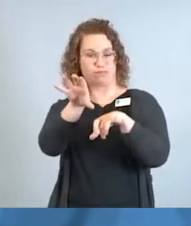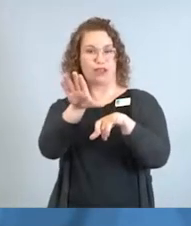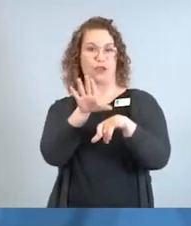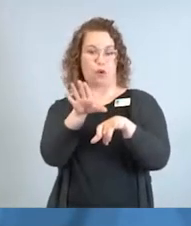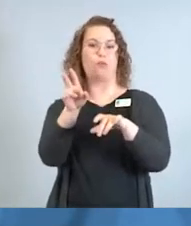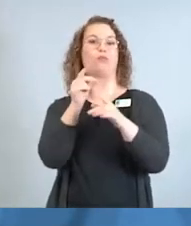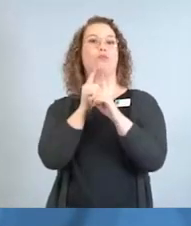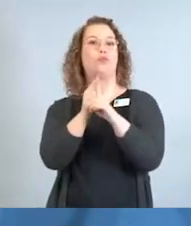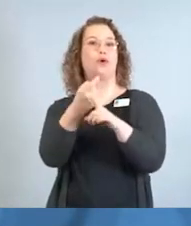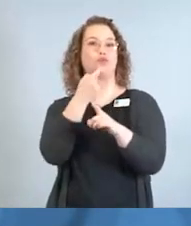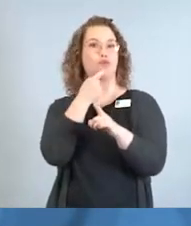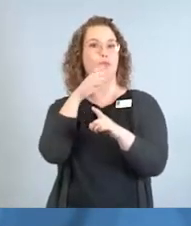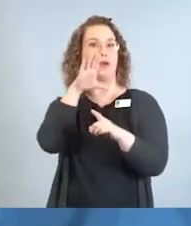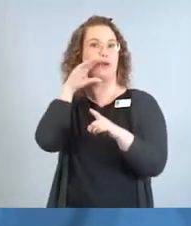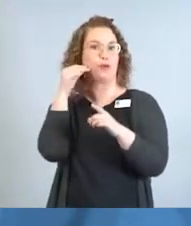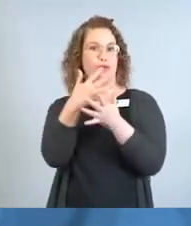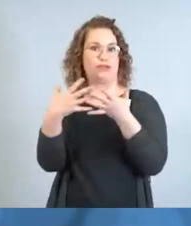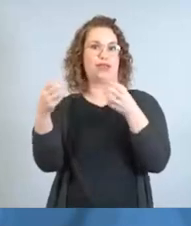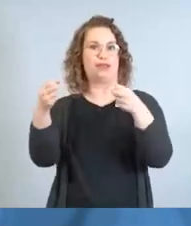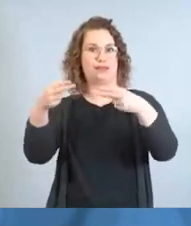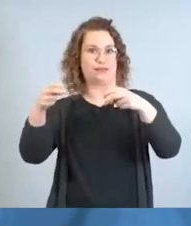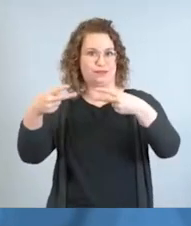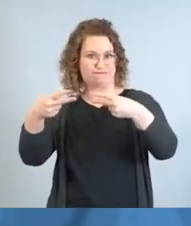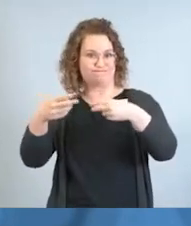Nyt ensimmäisenä esiintymis vuorossa Mia Kontio, ole hyvä.